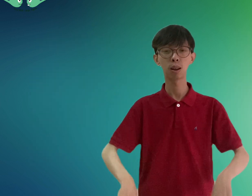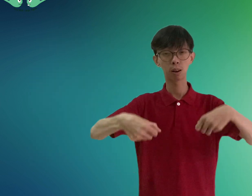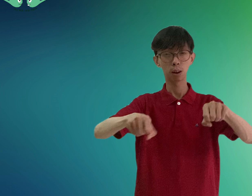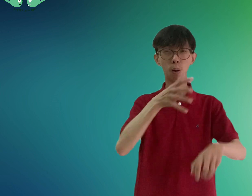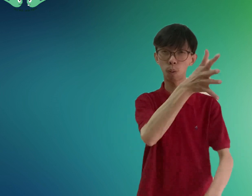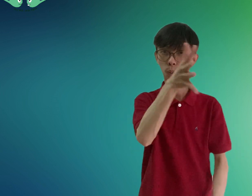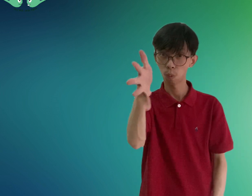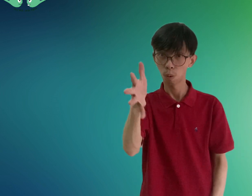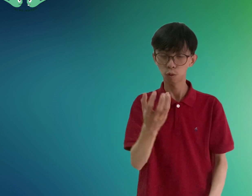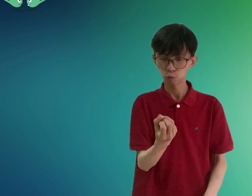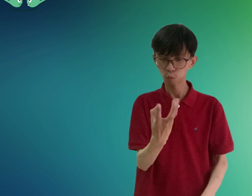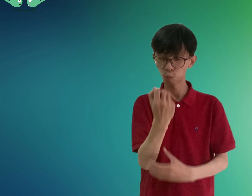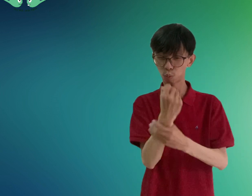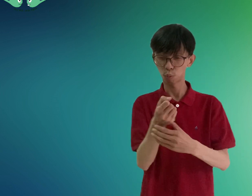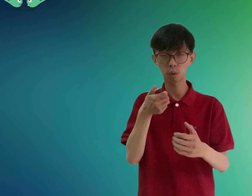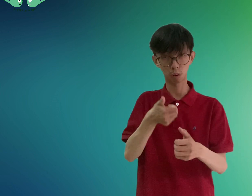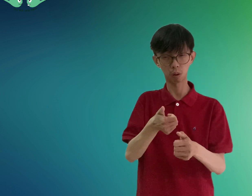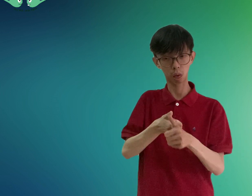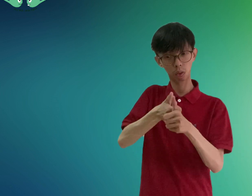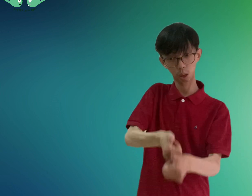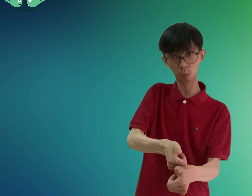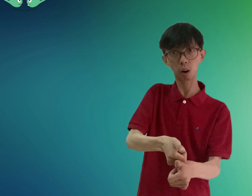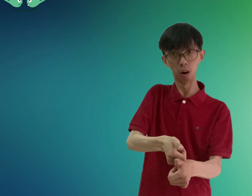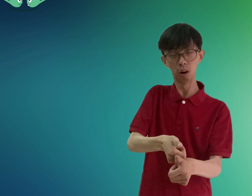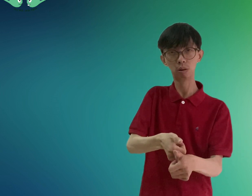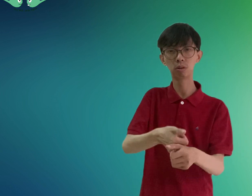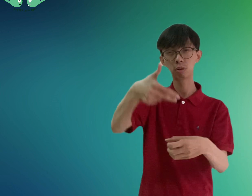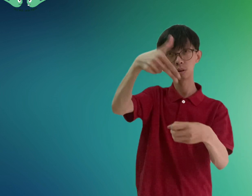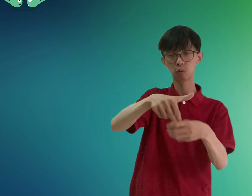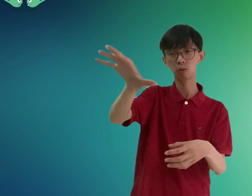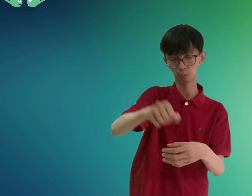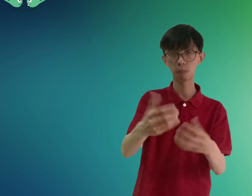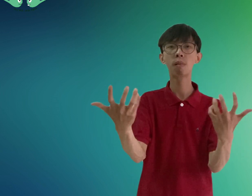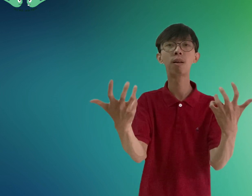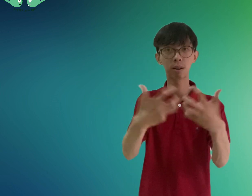Mỗi động cơ xe máy, ô tô đều có con số mức tỉ số nén không giống nhau.